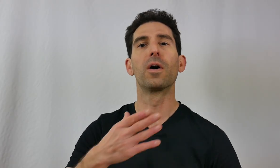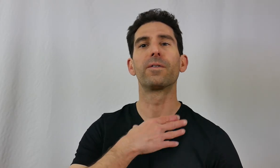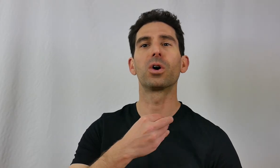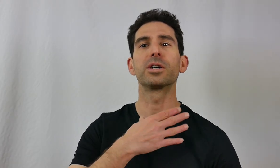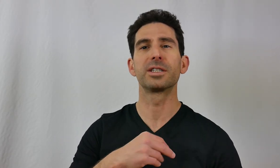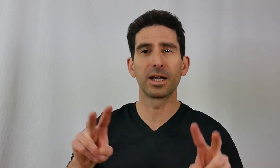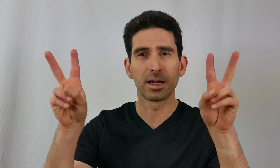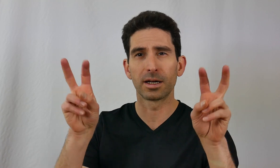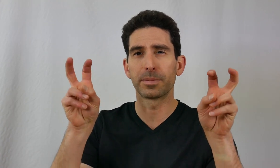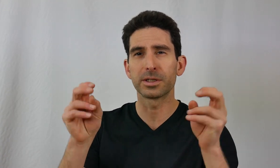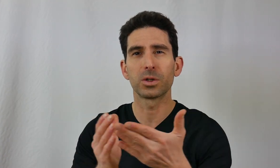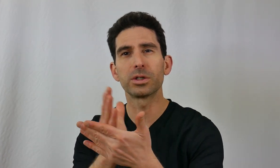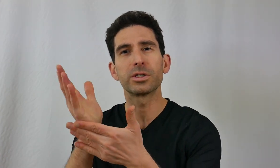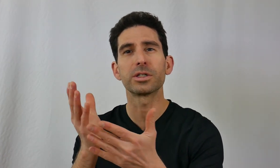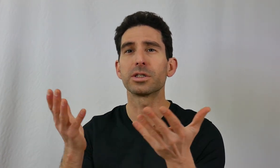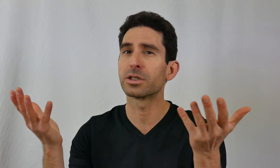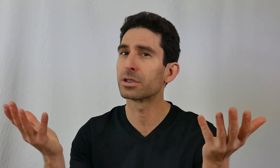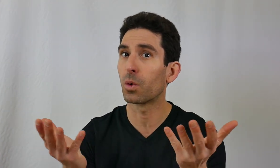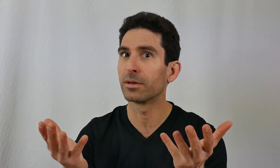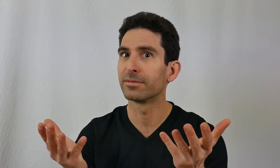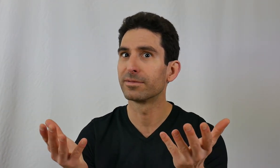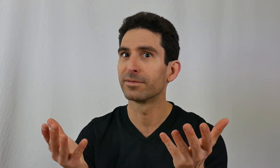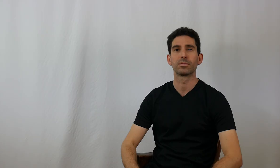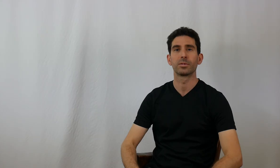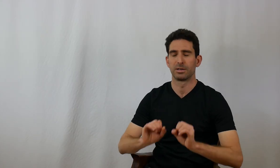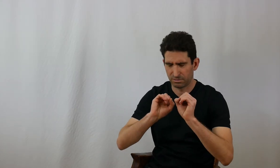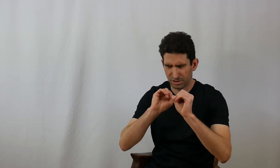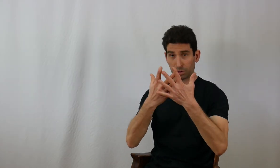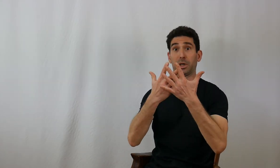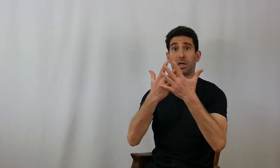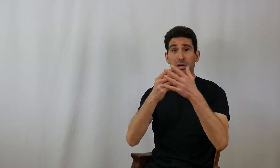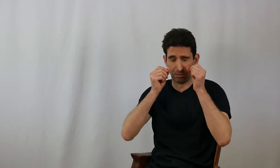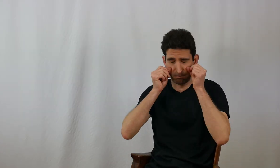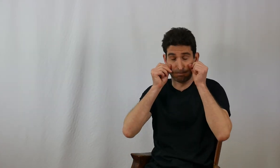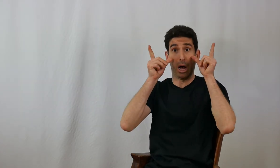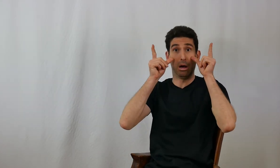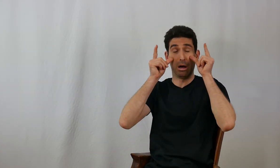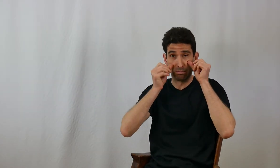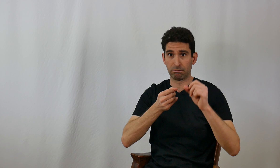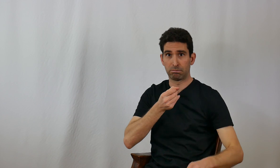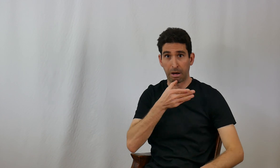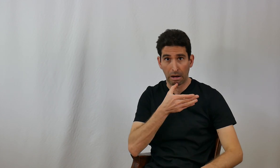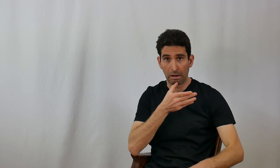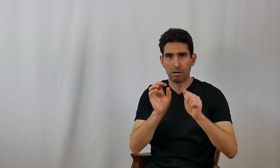Que veut dire cette expression ? Être surpris, Être surpris, étonné, Être surpris, étonné, bouche bée.